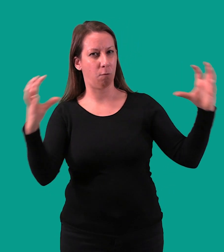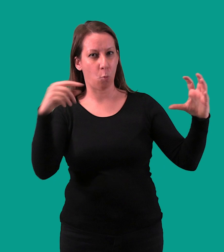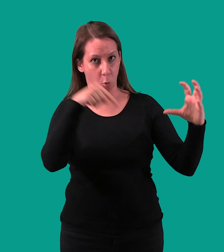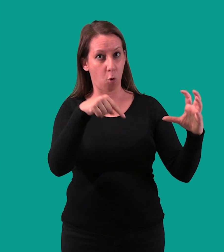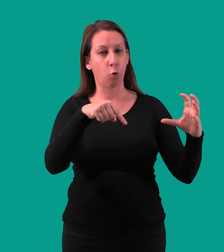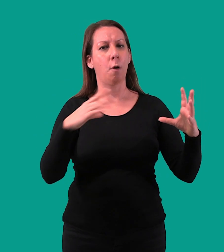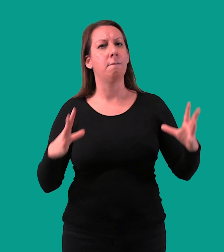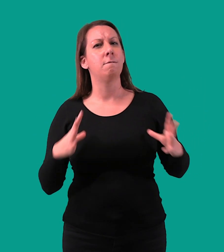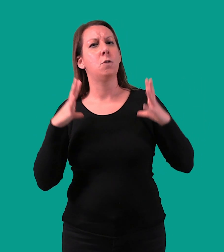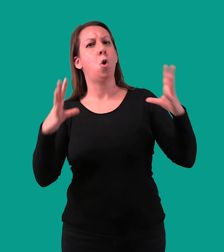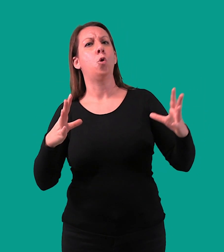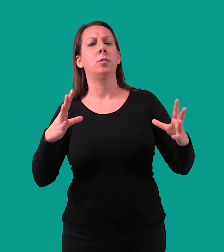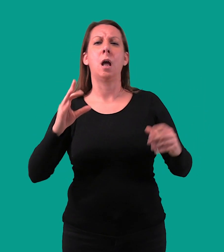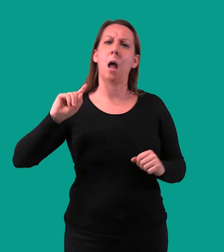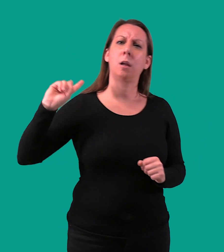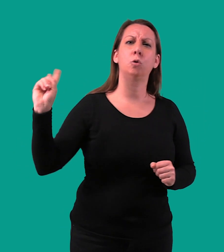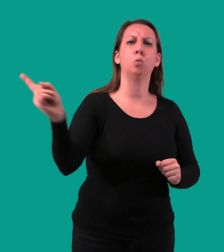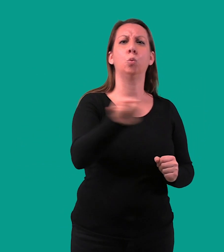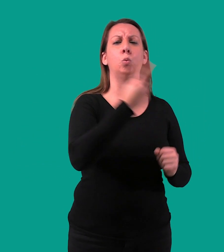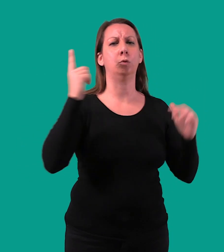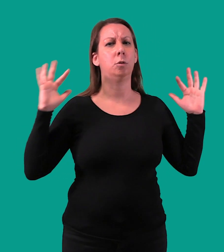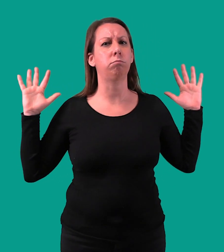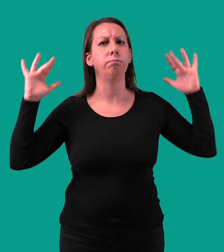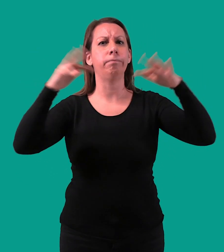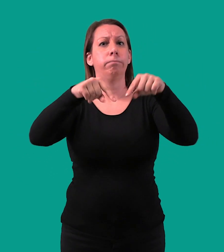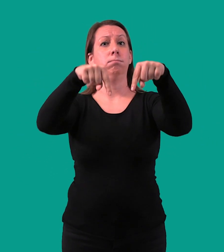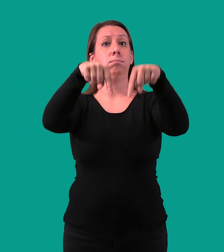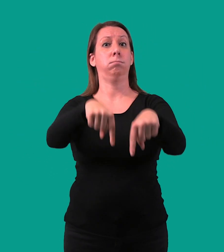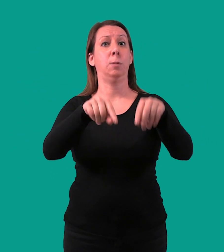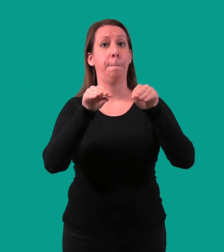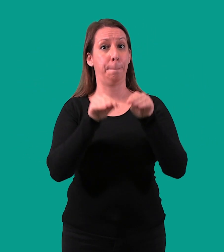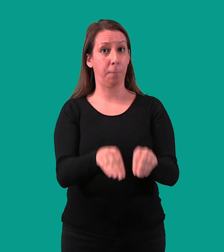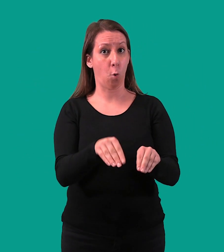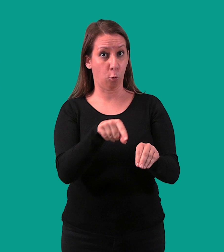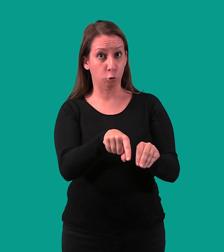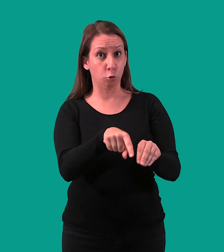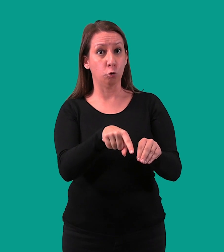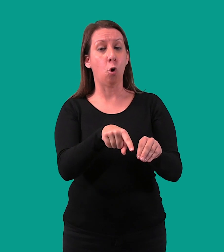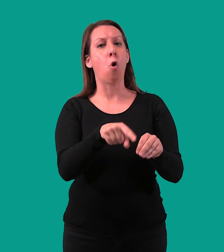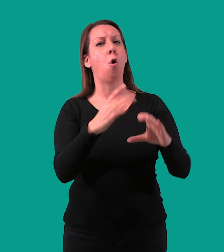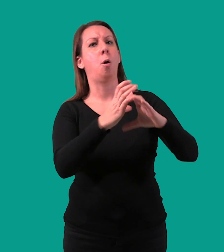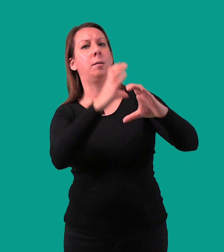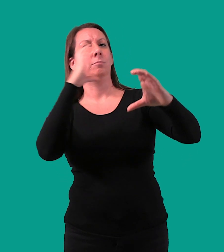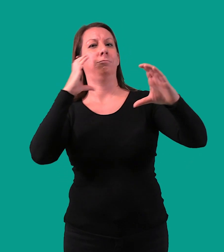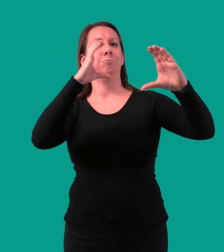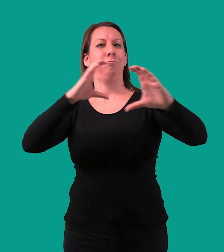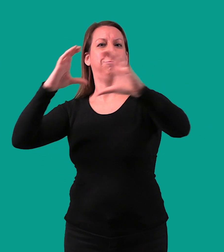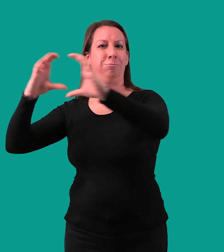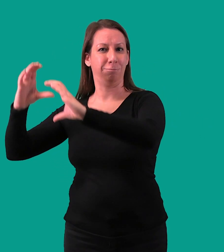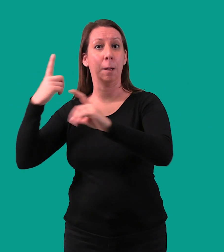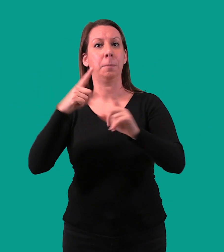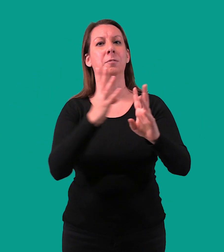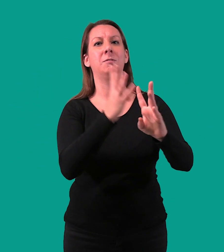i volontari si dirigono qui e parcheggiano in fila davanti a noi.